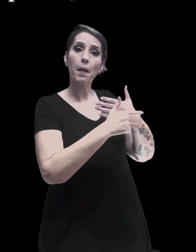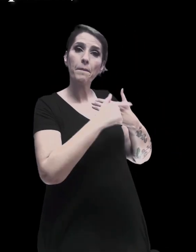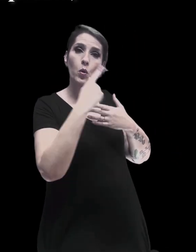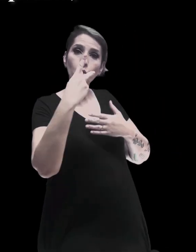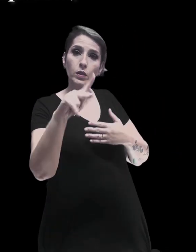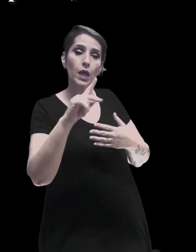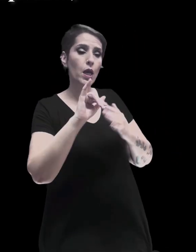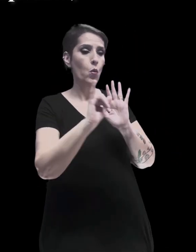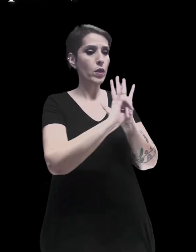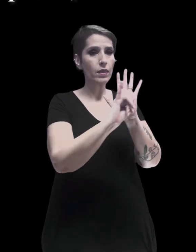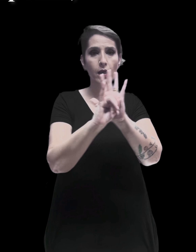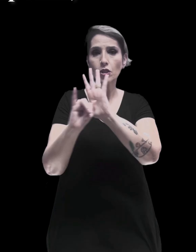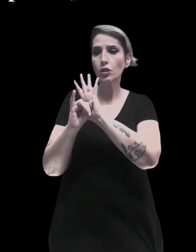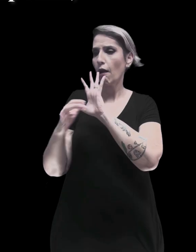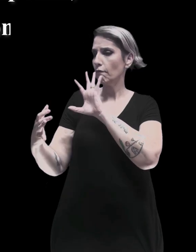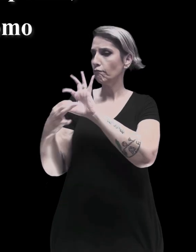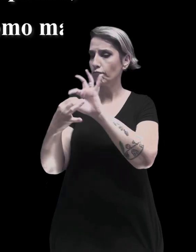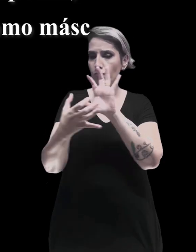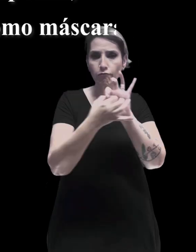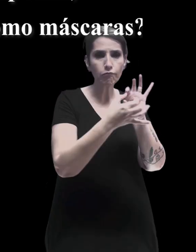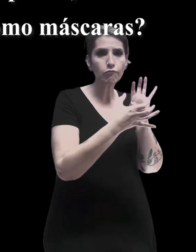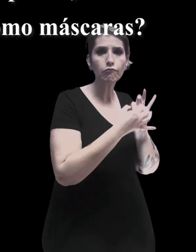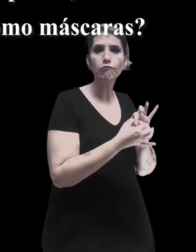sem as identidades que veste... como máscaras?